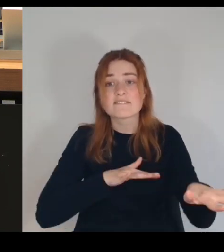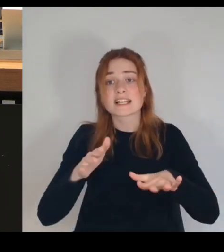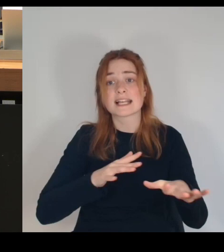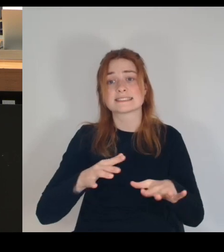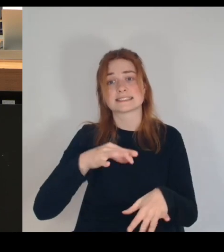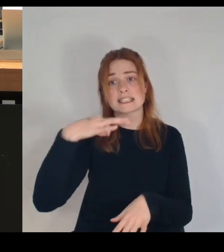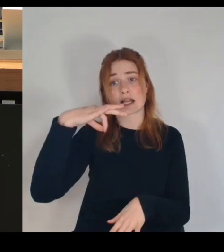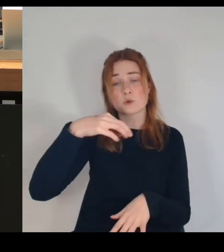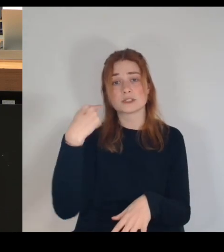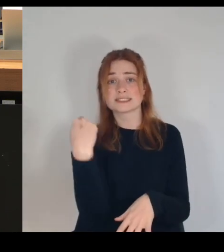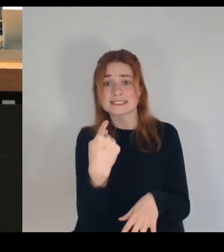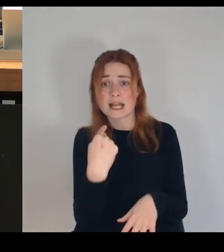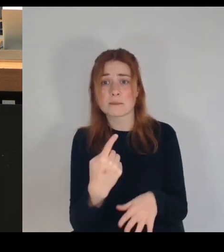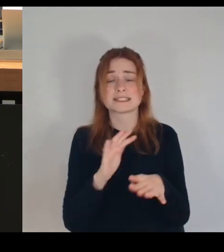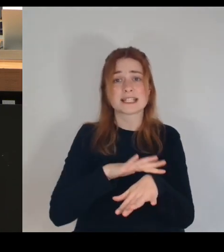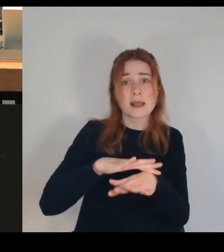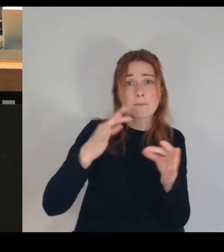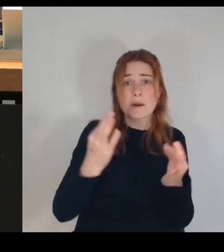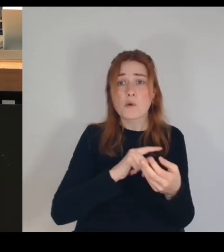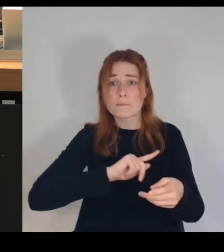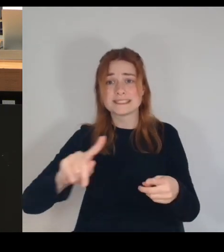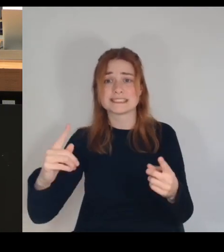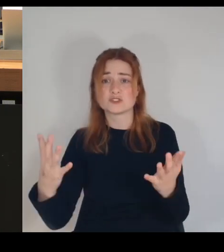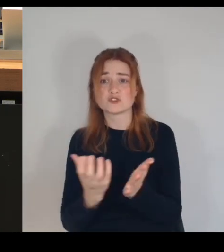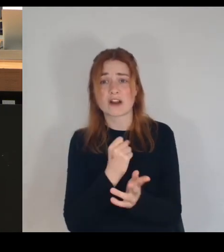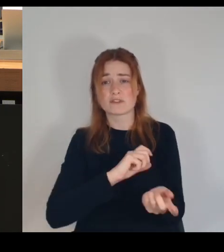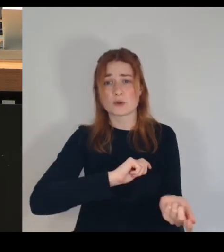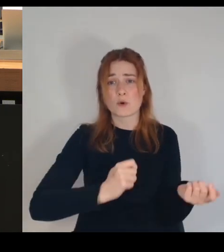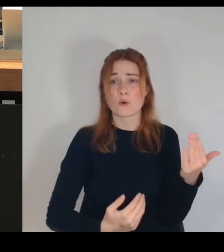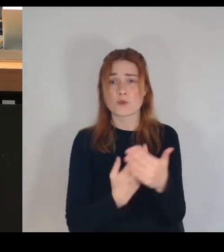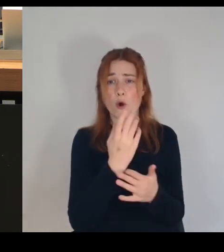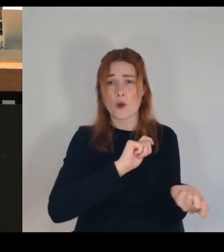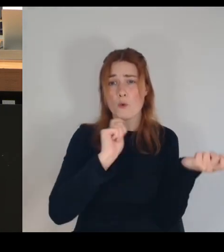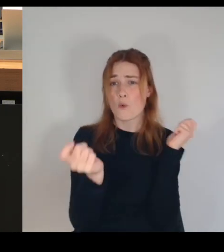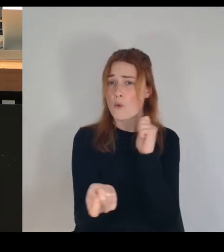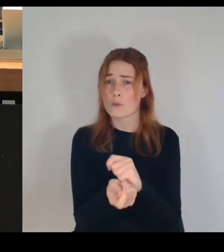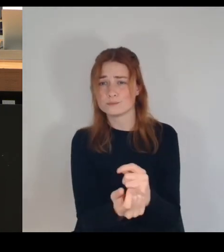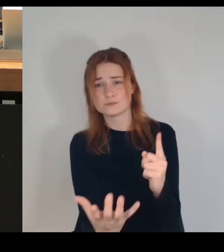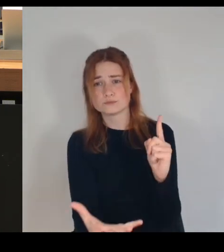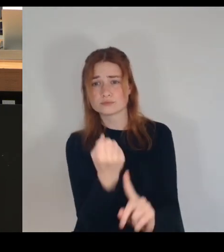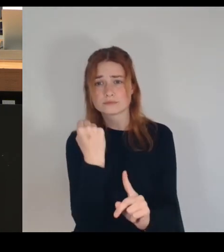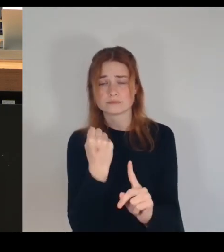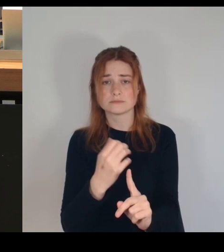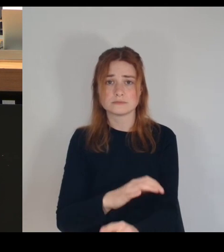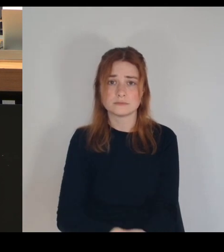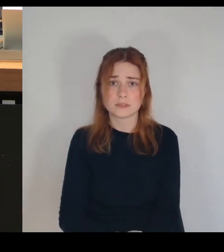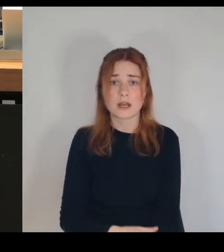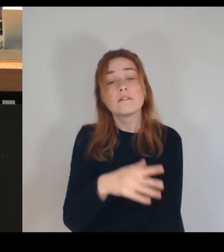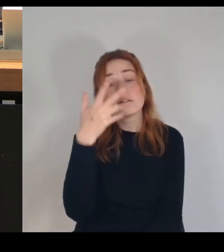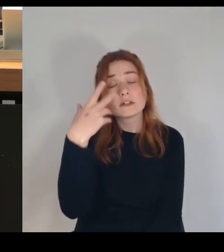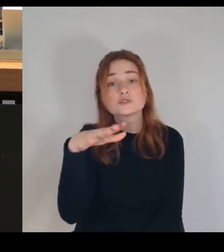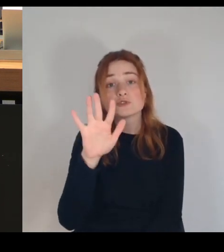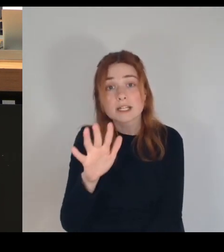Allerdings sagen wir auch, Frau Schreiner, dass alleine das Ankündigen einer neuen sachgerechteren Verkehrspolitik im ÖPNV